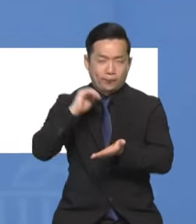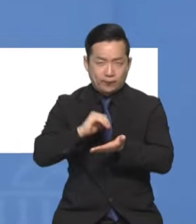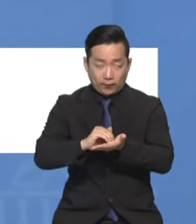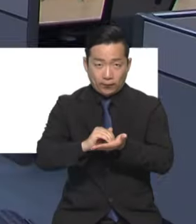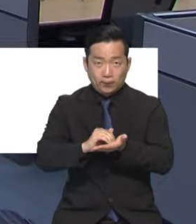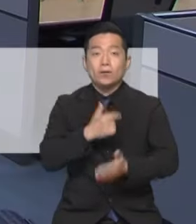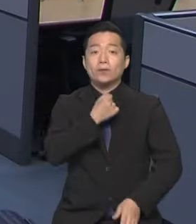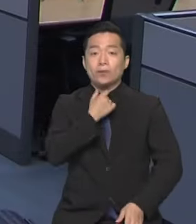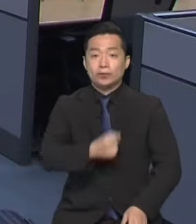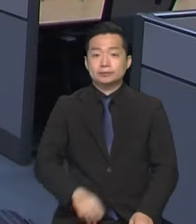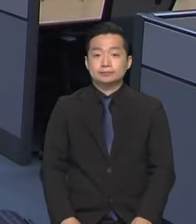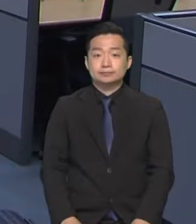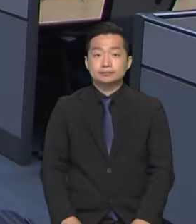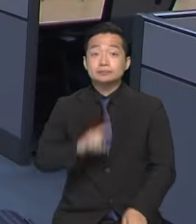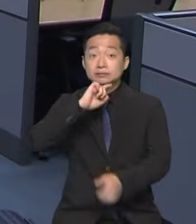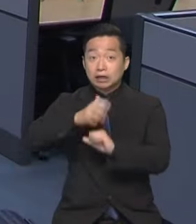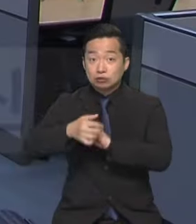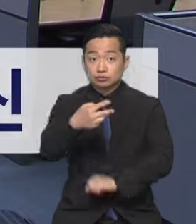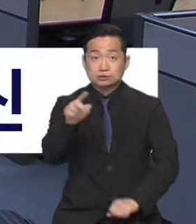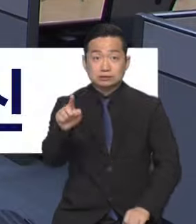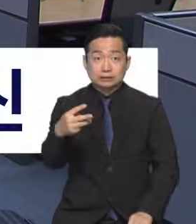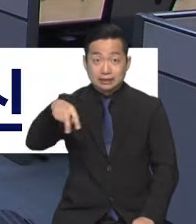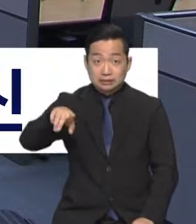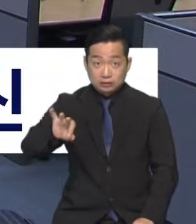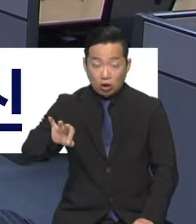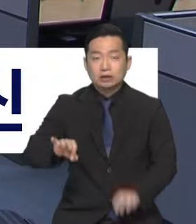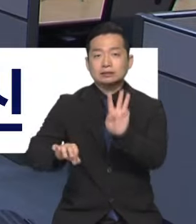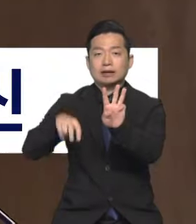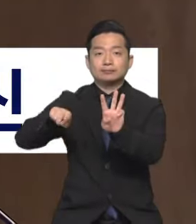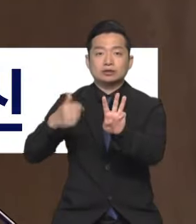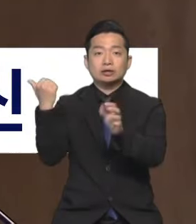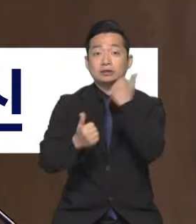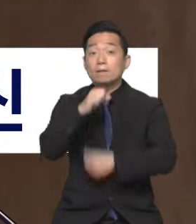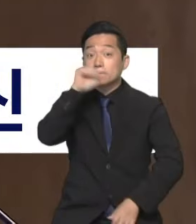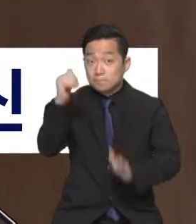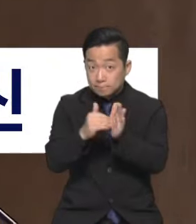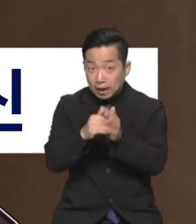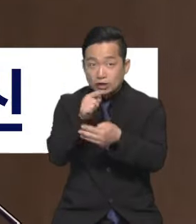(기자) 대구 달성에서 3선에 오른 추 의원은 친윤 인사, 영남 의원이어서